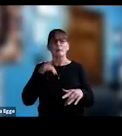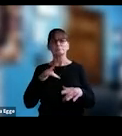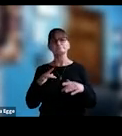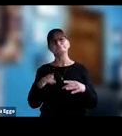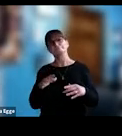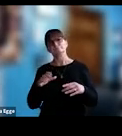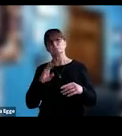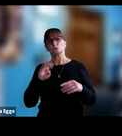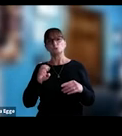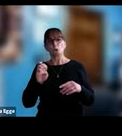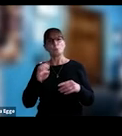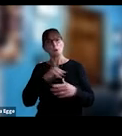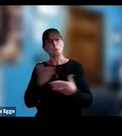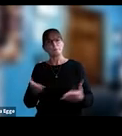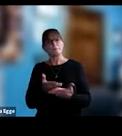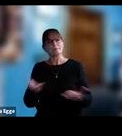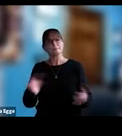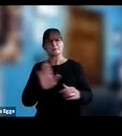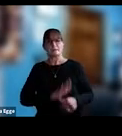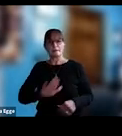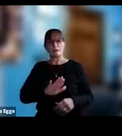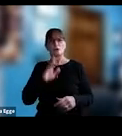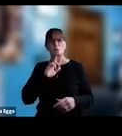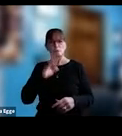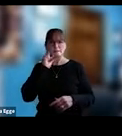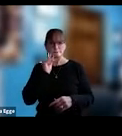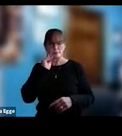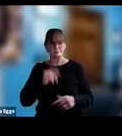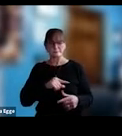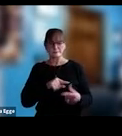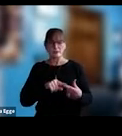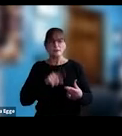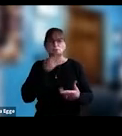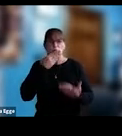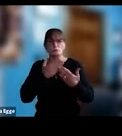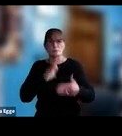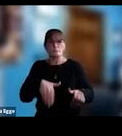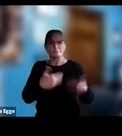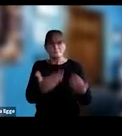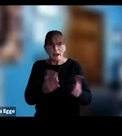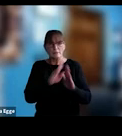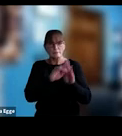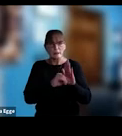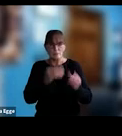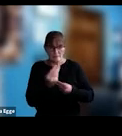que estaban experimentando? Es bueno proporcionar esa información de antecedentes